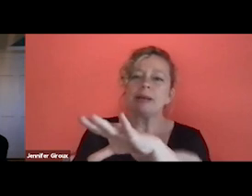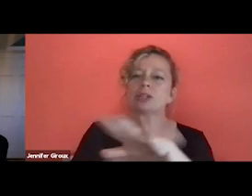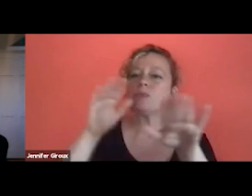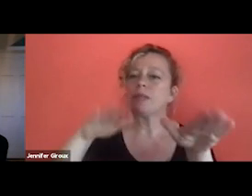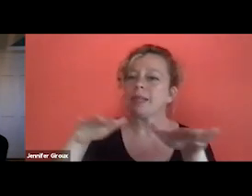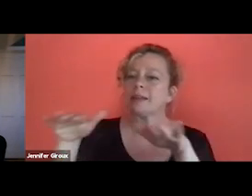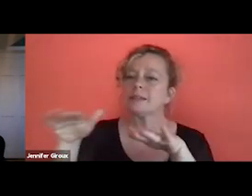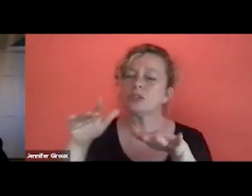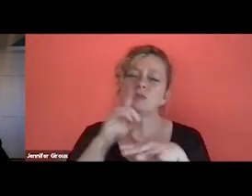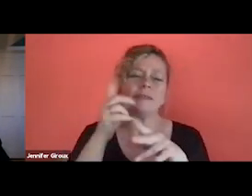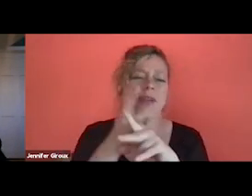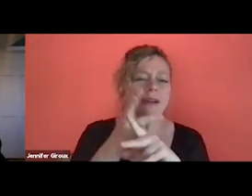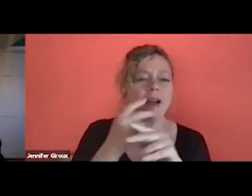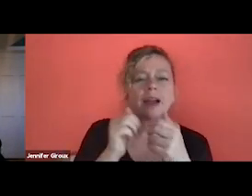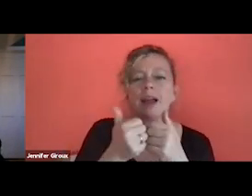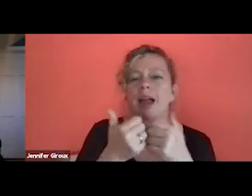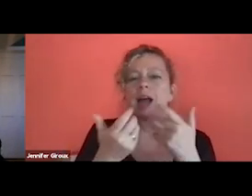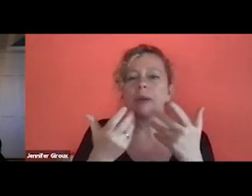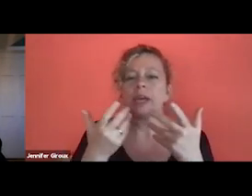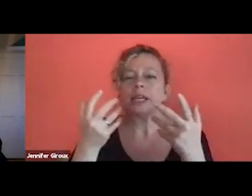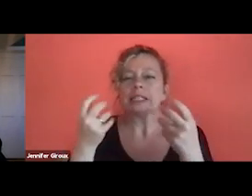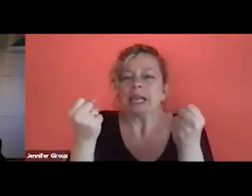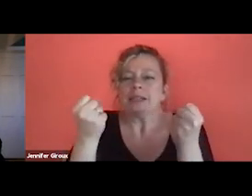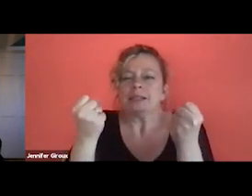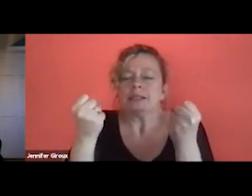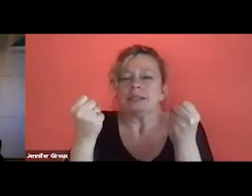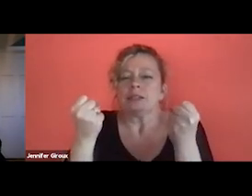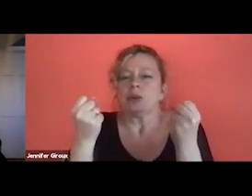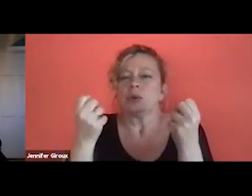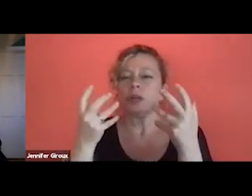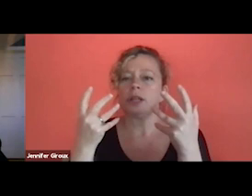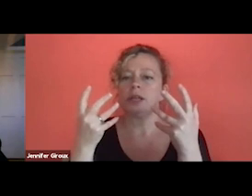Entonces, realmente averiguar cómo tensamos y luego liberamos los grupos de músculos de nuestro cuerpo,